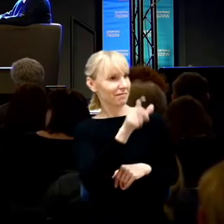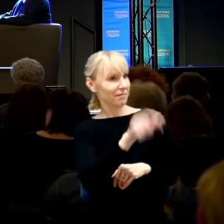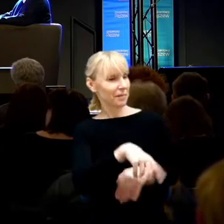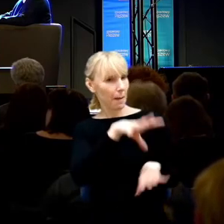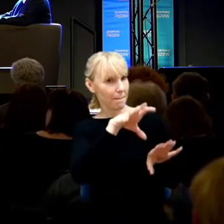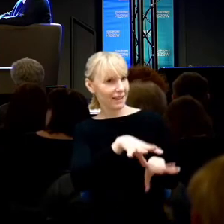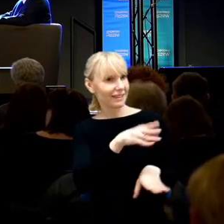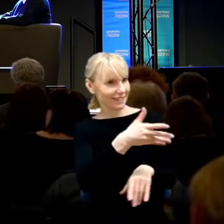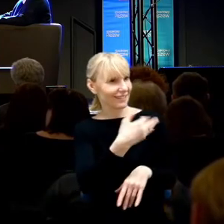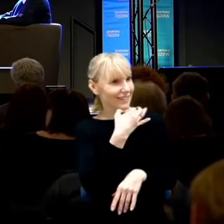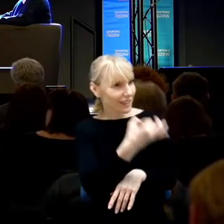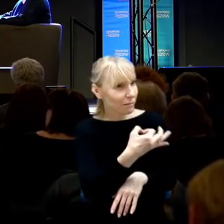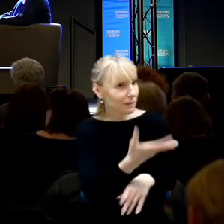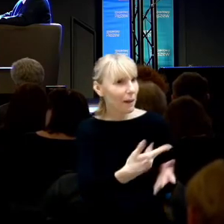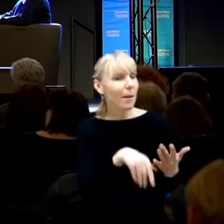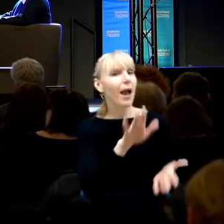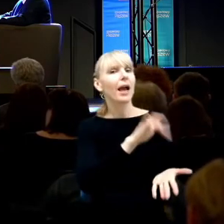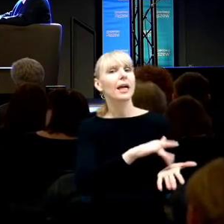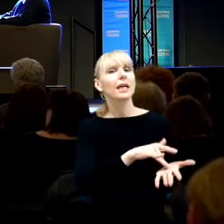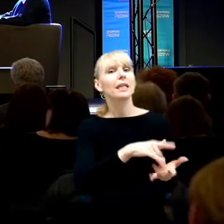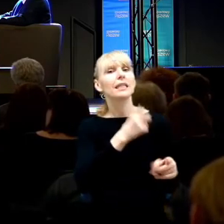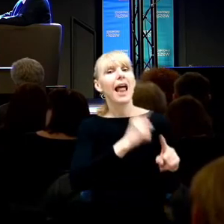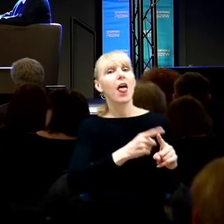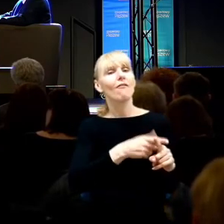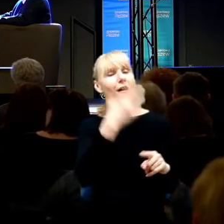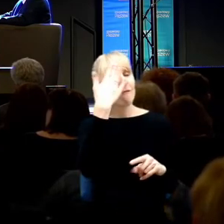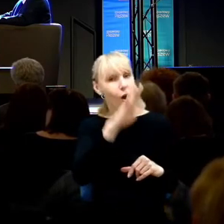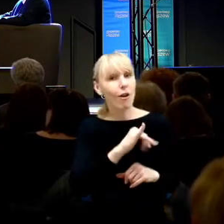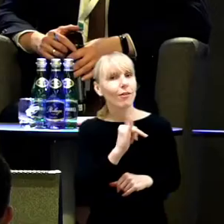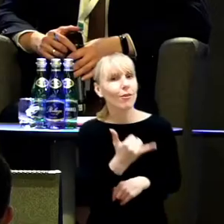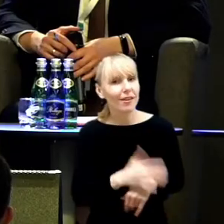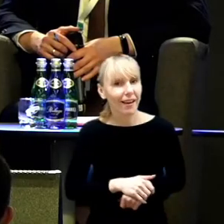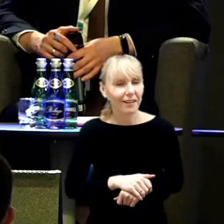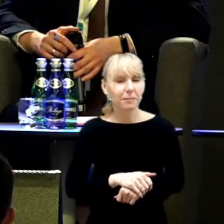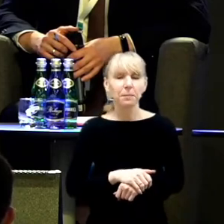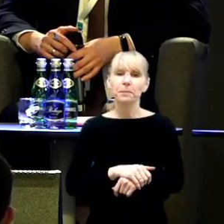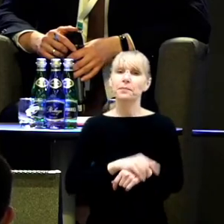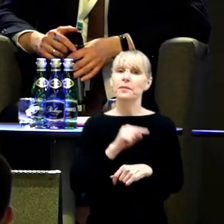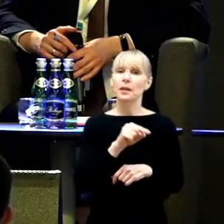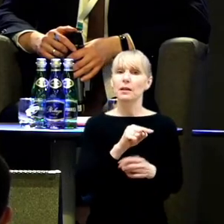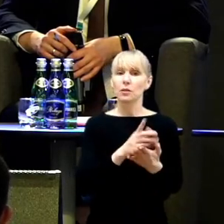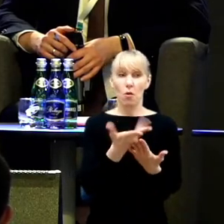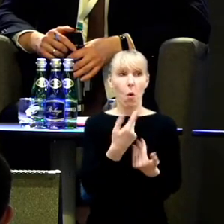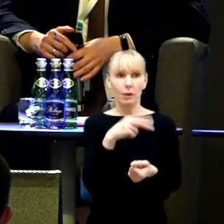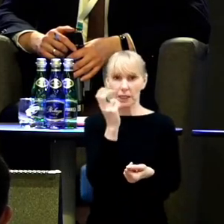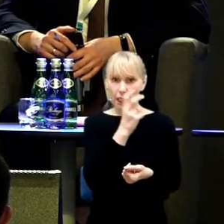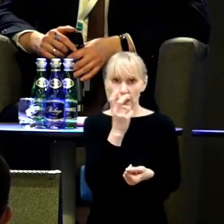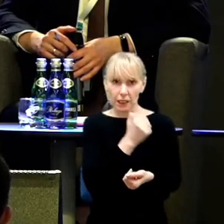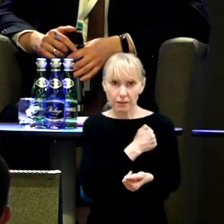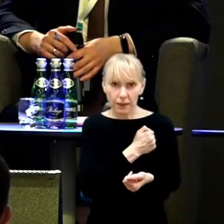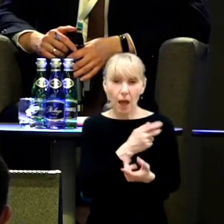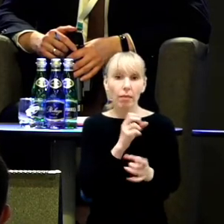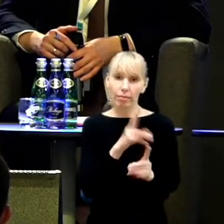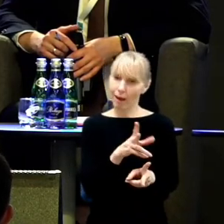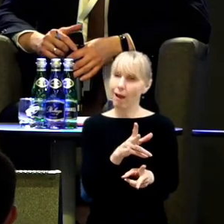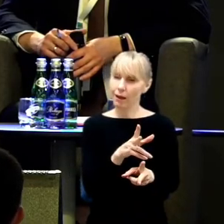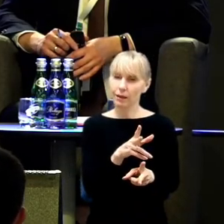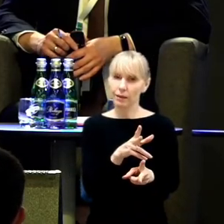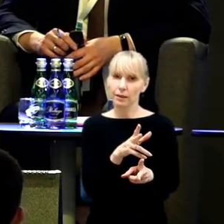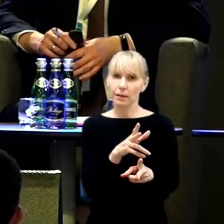W Stalowej Woli, jeśli chodzi o zainteresowanie takim najemem, to jest dość duże. Na początku w ogóle działalności uznaliśmy,